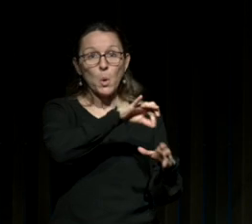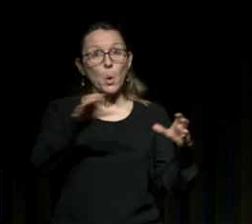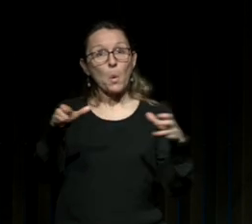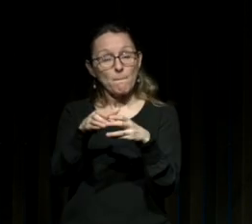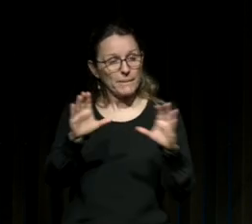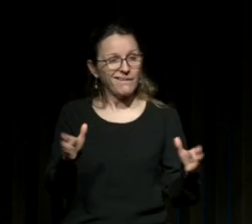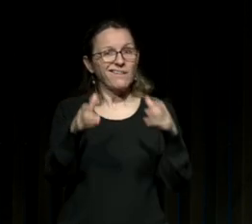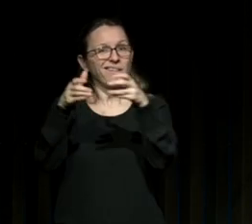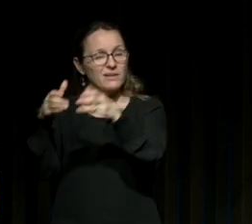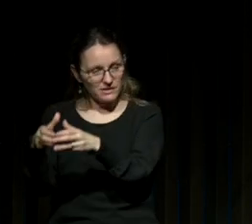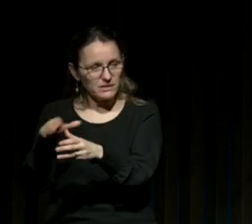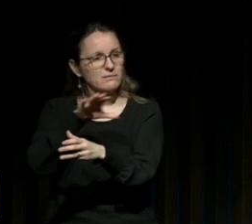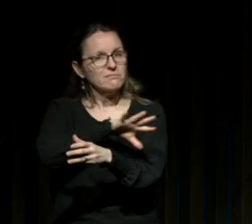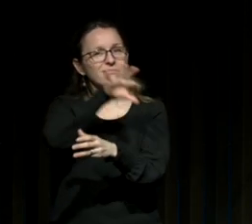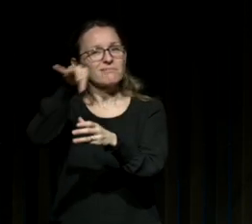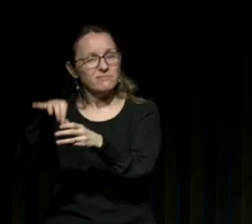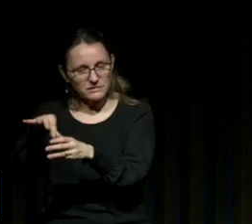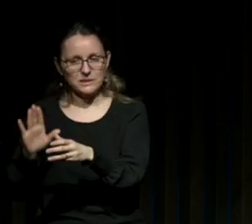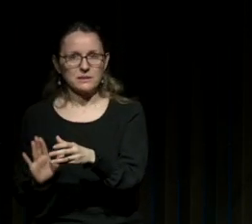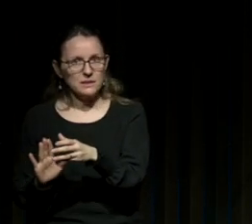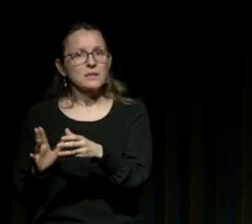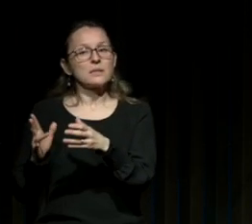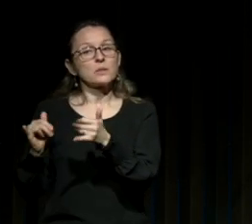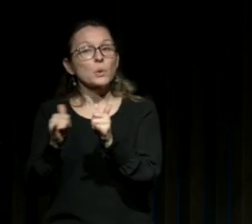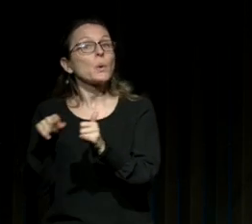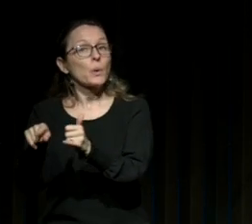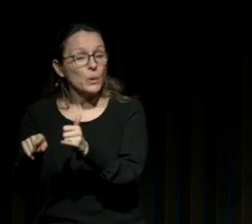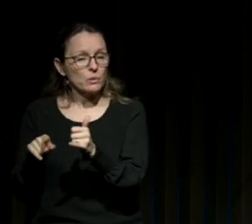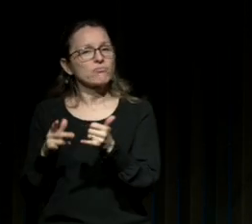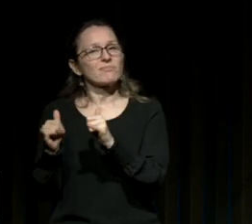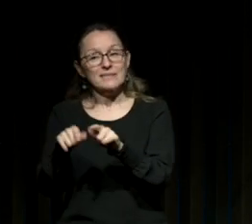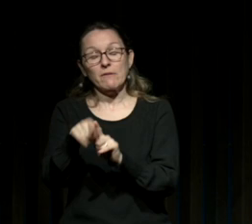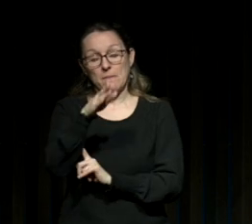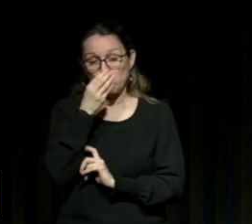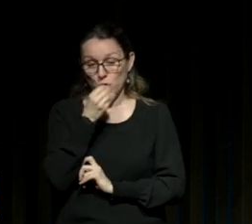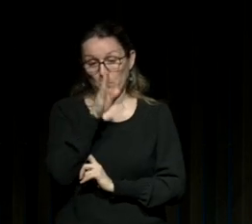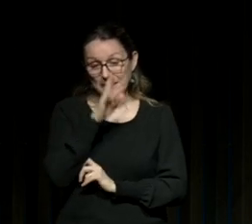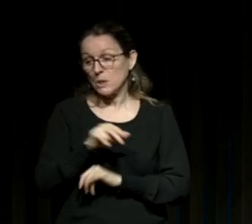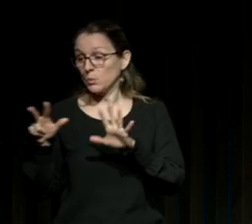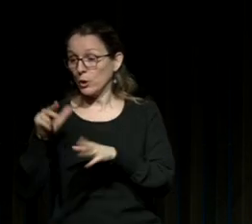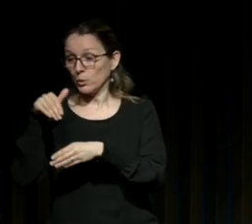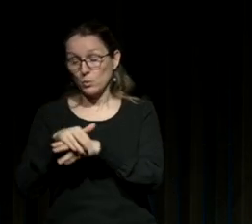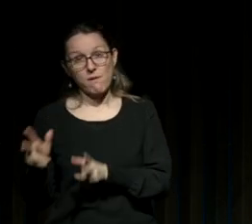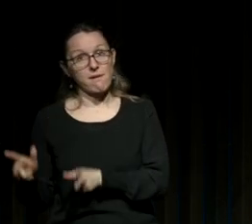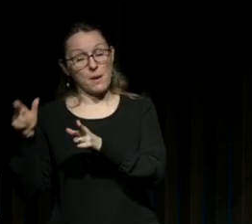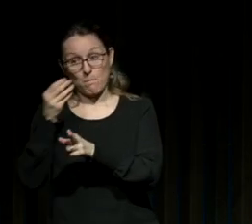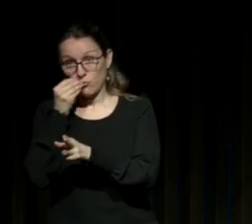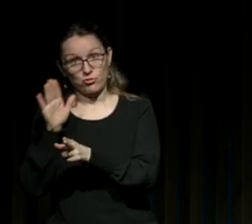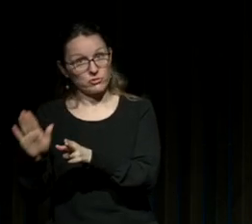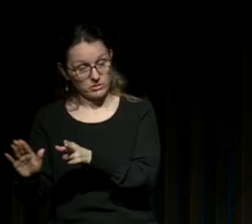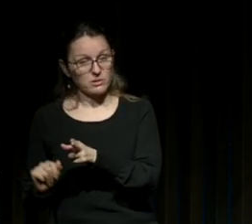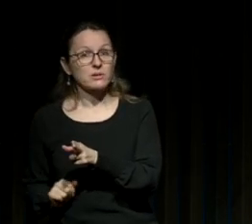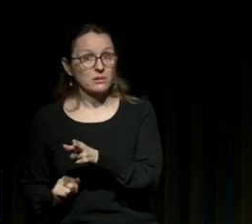groupe qui allait faire un jeu d'intermittents qui mangent entre 12h et 20h à 2 libitum ce qu'il veut